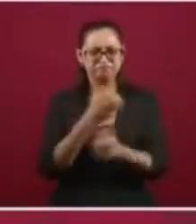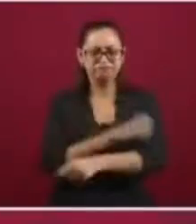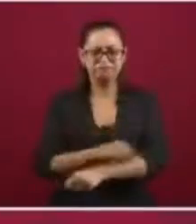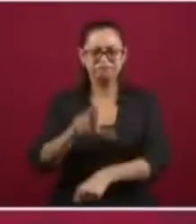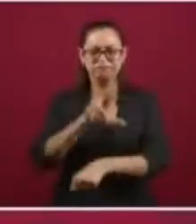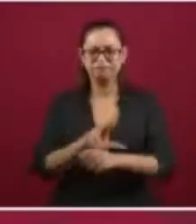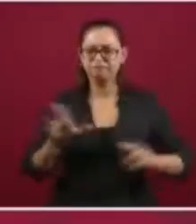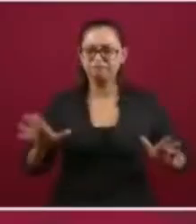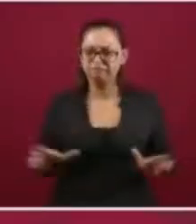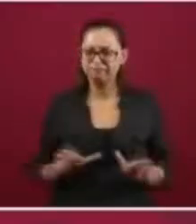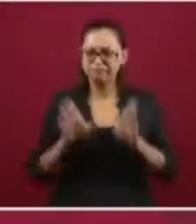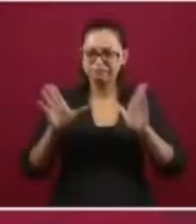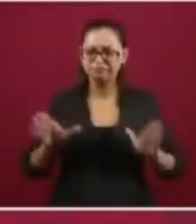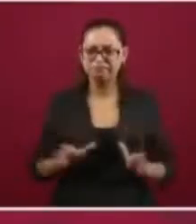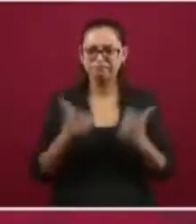desarrollo económico.